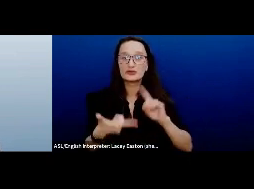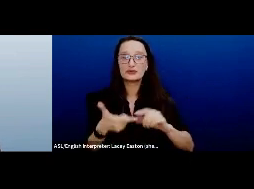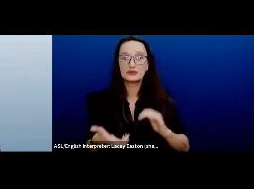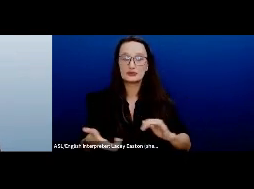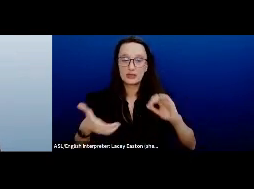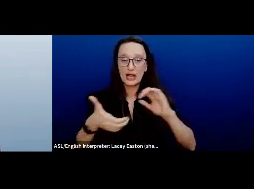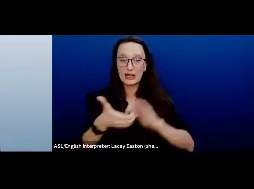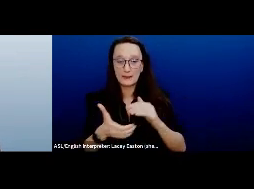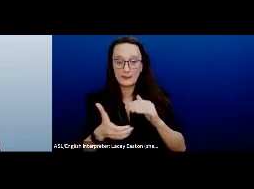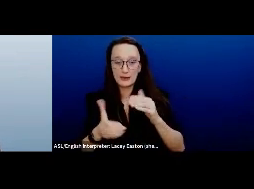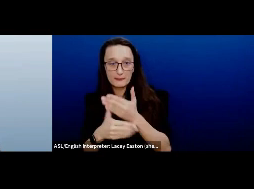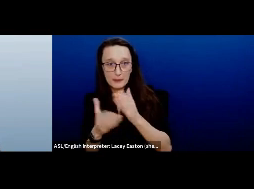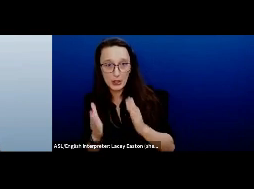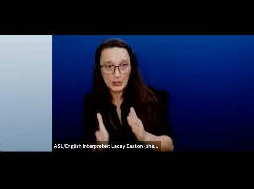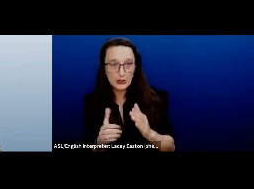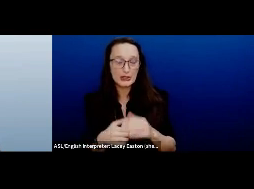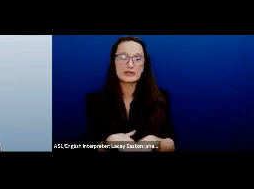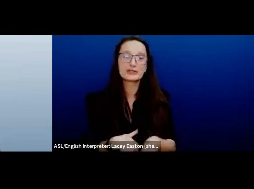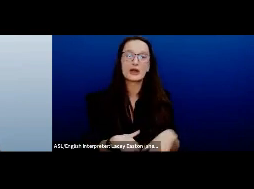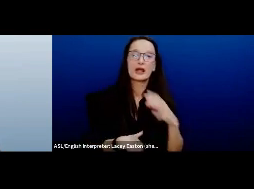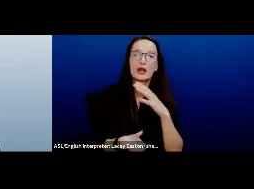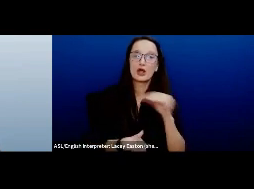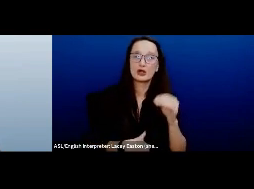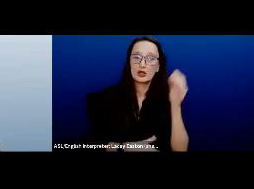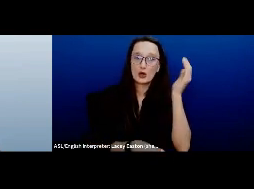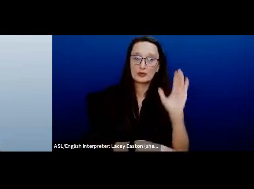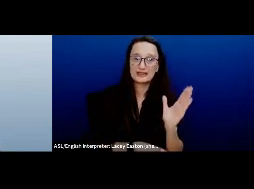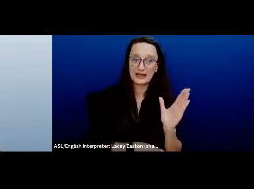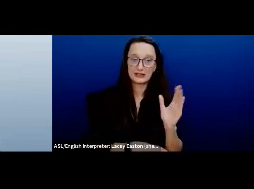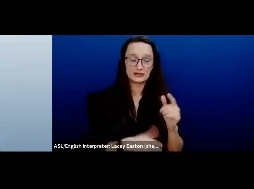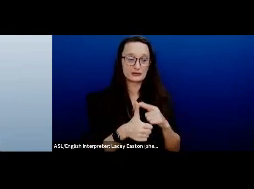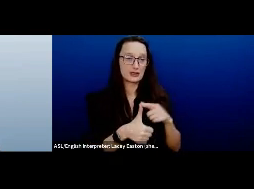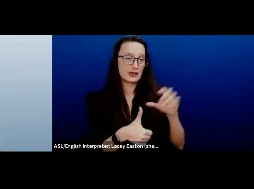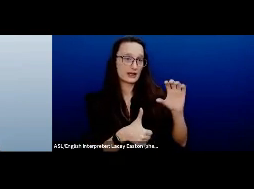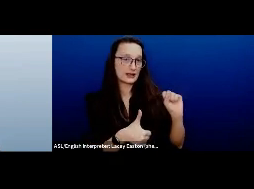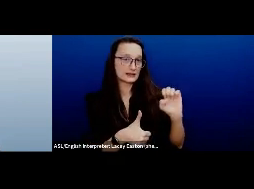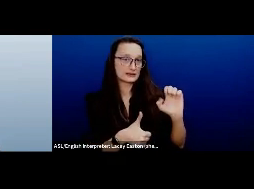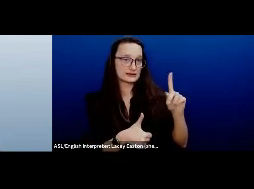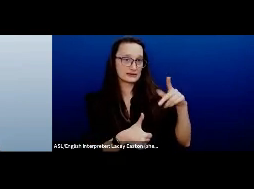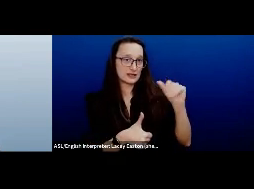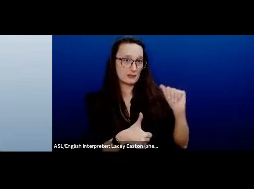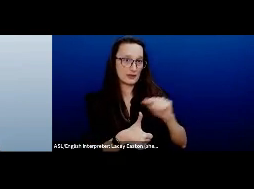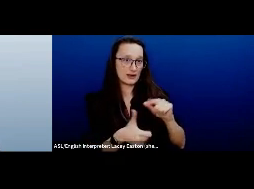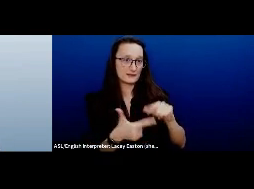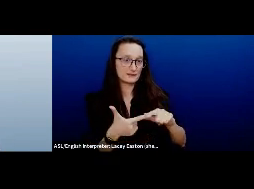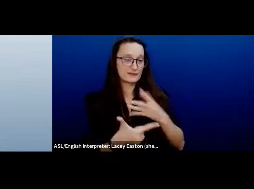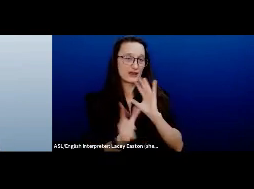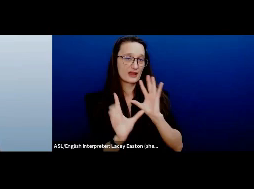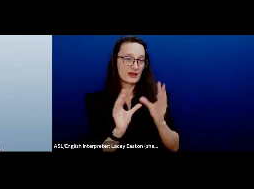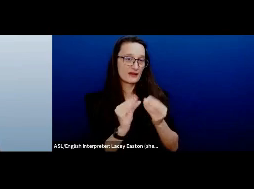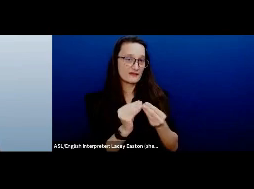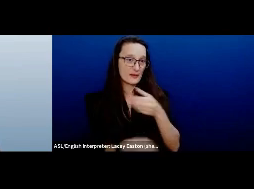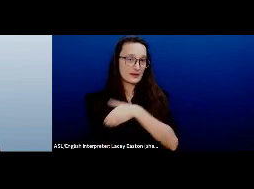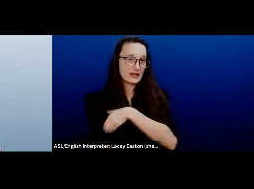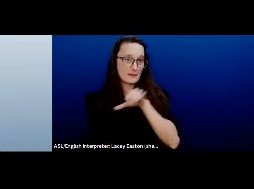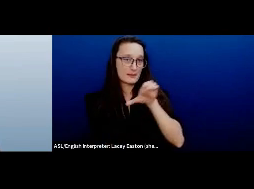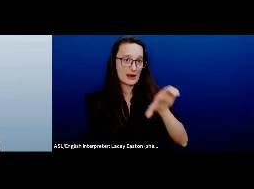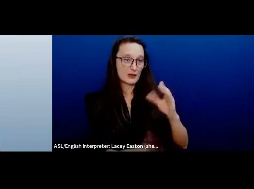esta sesión, que son SELPA, Centros de Empoderamiento Familiares y el Centro de empoderamiento familiar Rowell,